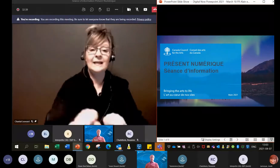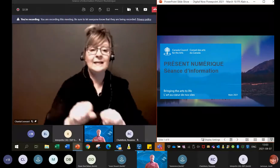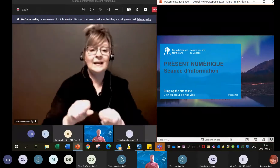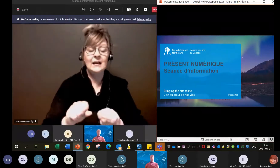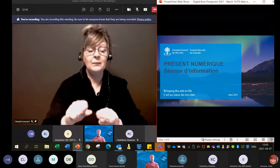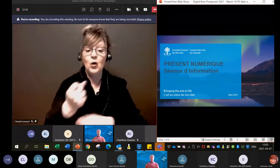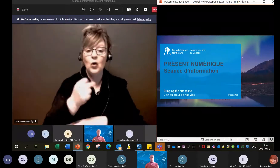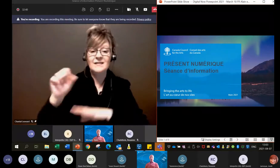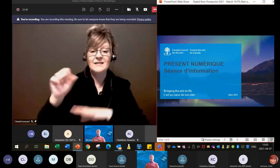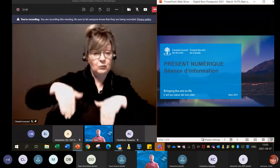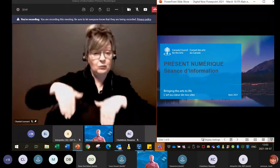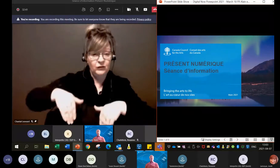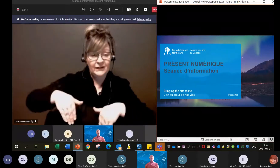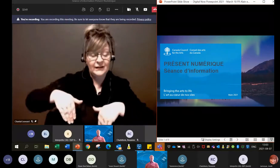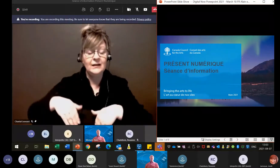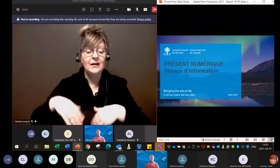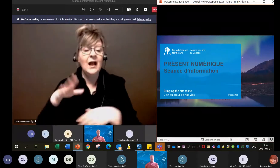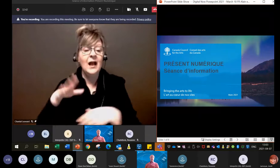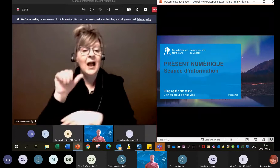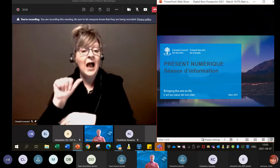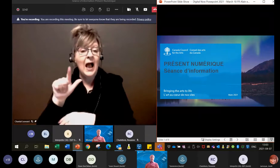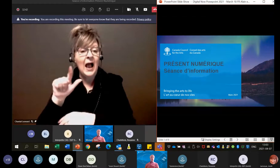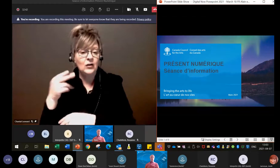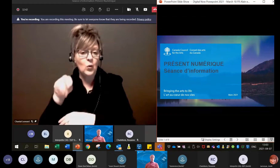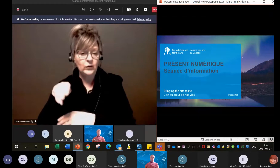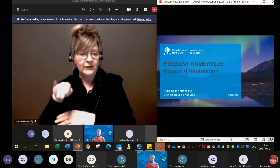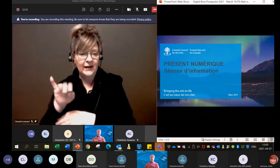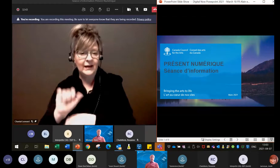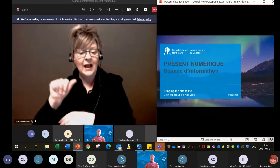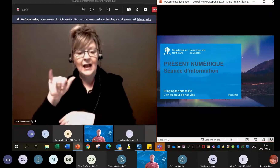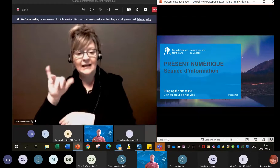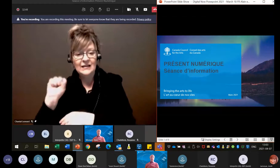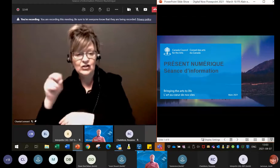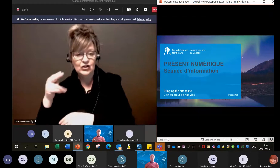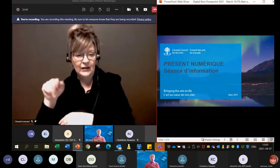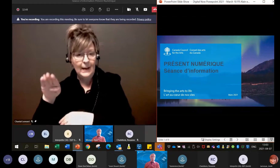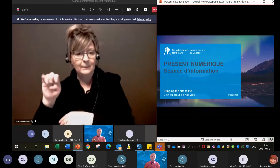anishinabe dont la présence ici remonte